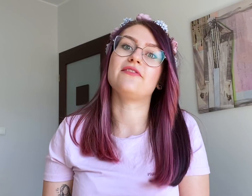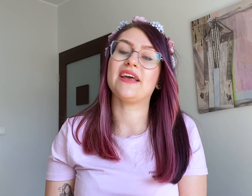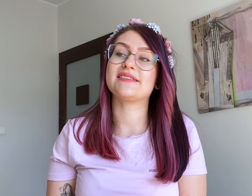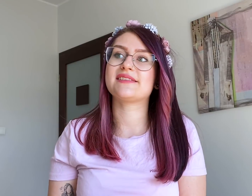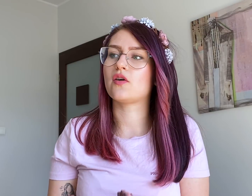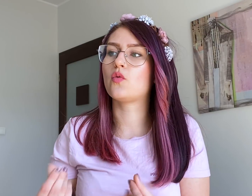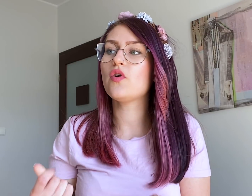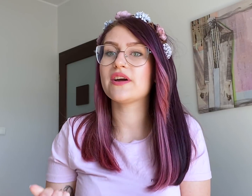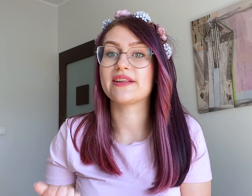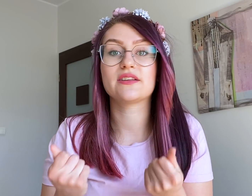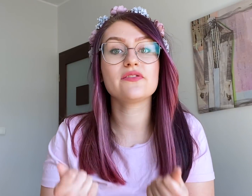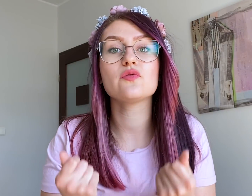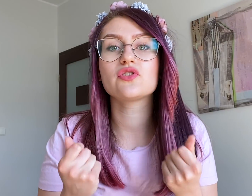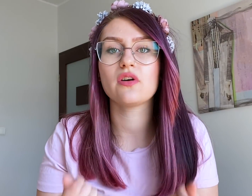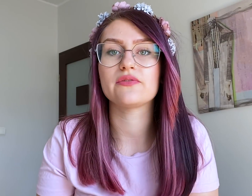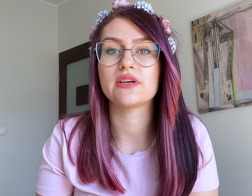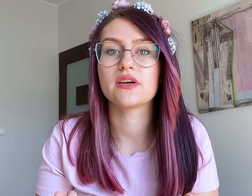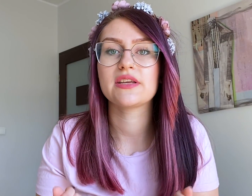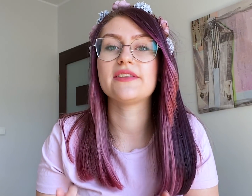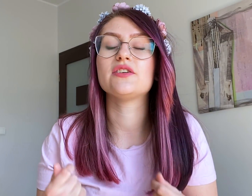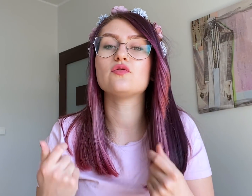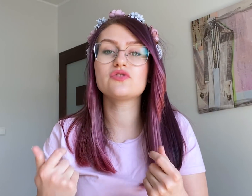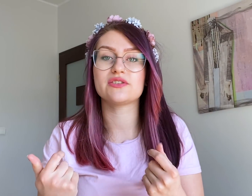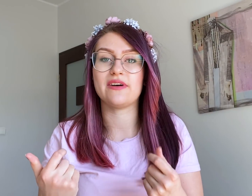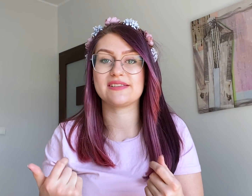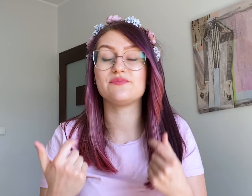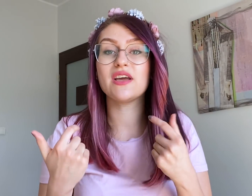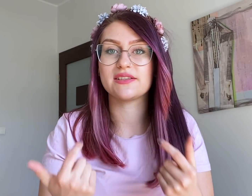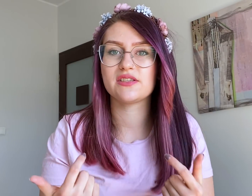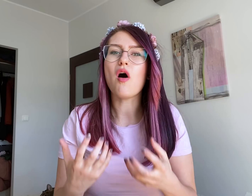Więc głuchy, natywny użytkownik kiedy uczy Was migać,